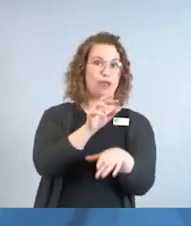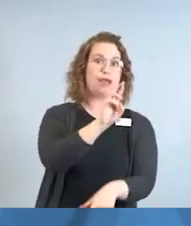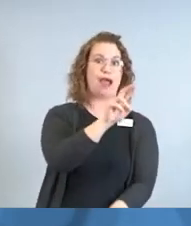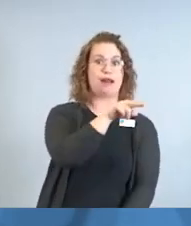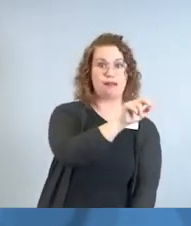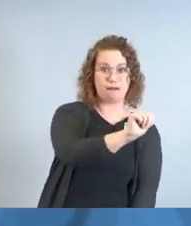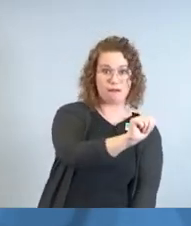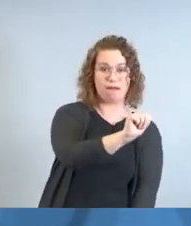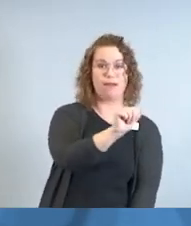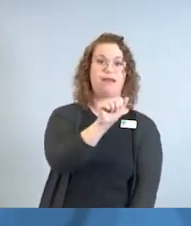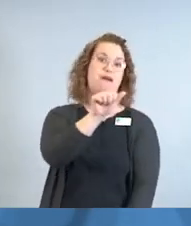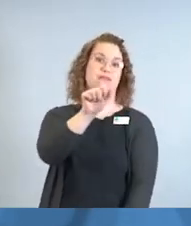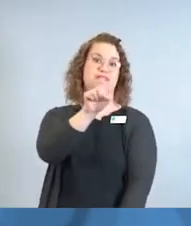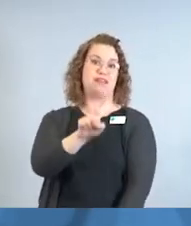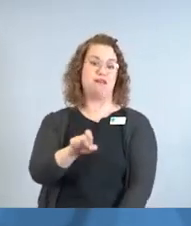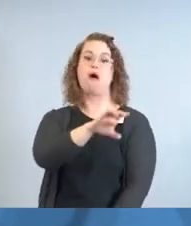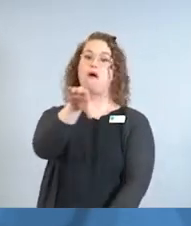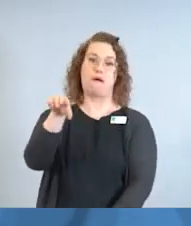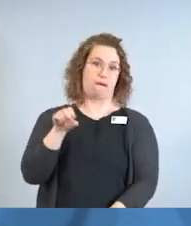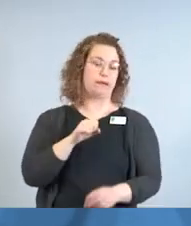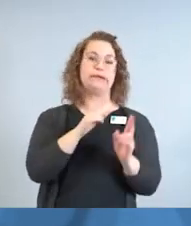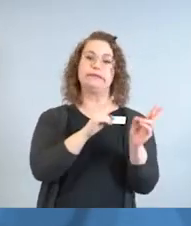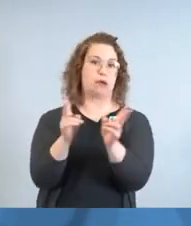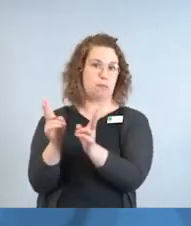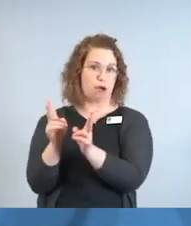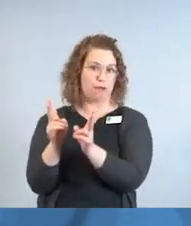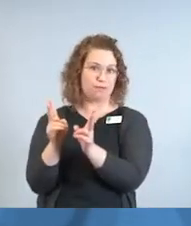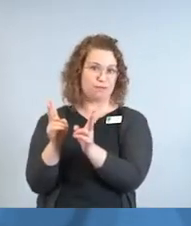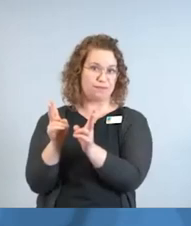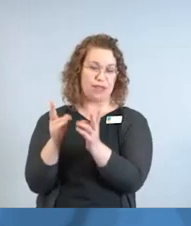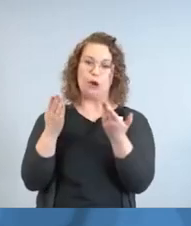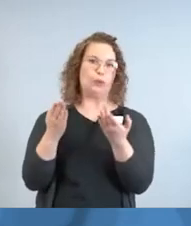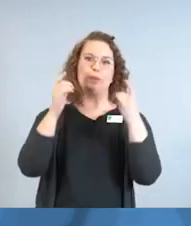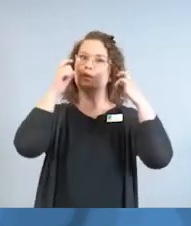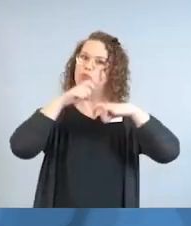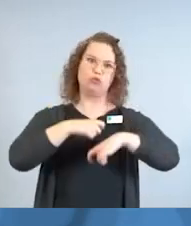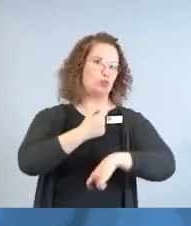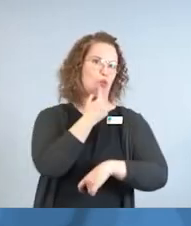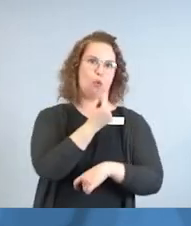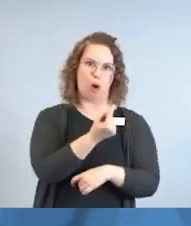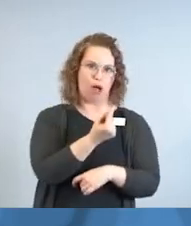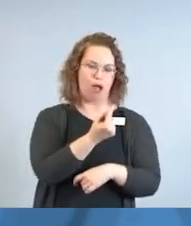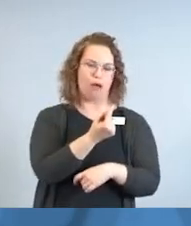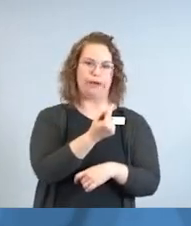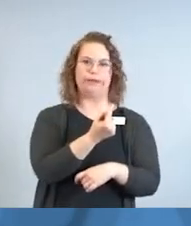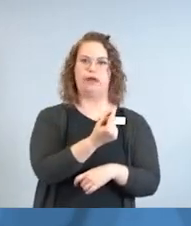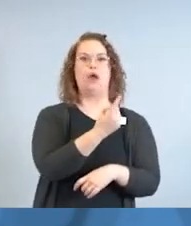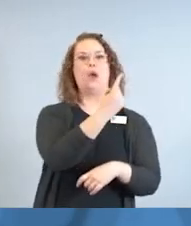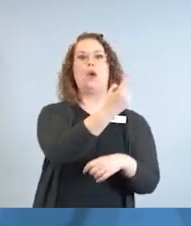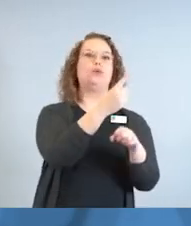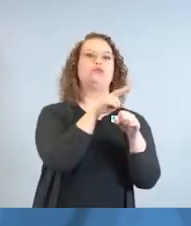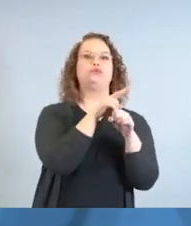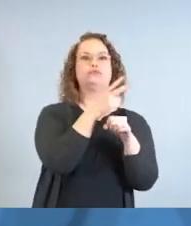Tällä hetkellä emme voi sanoa, että yksi rokote olis niinku parempi kuin toinen Etelä-Afrikan varianttia tai Brasilian varianttia vastaan.